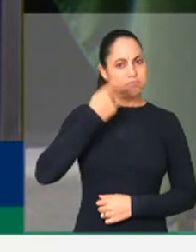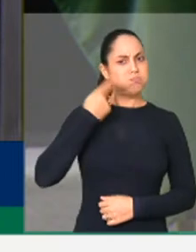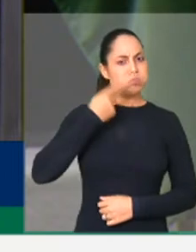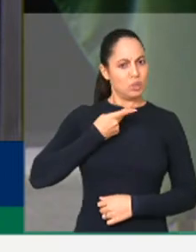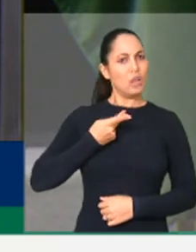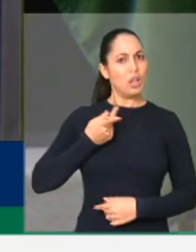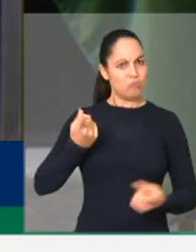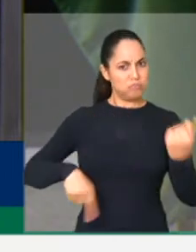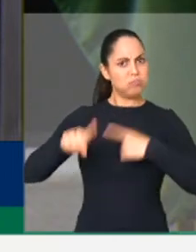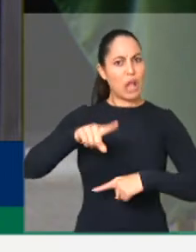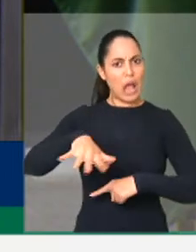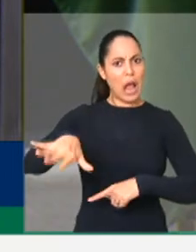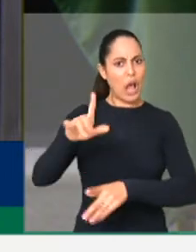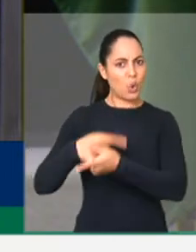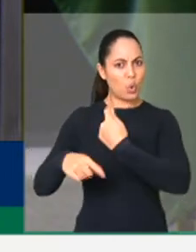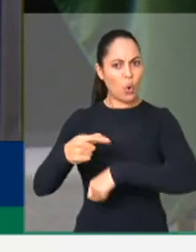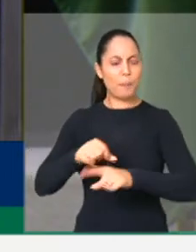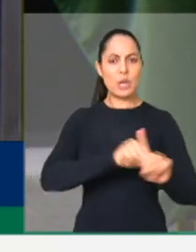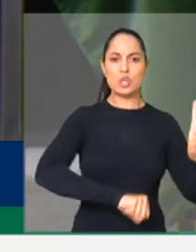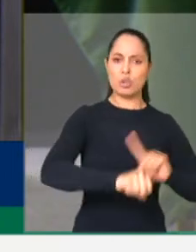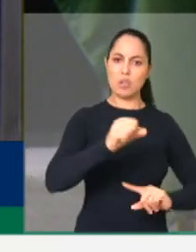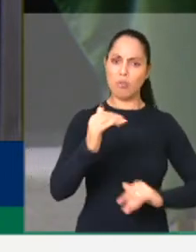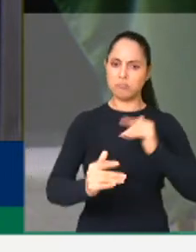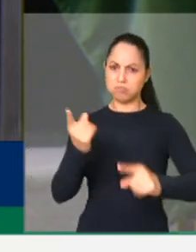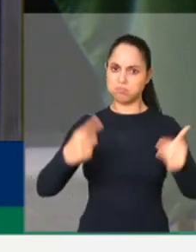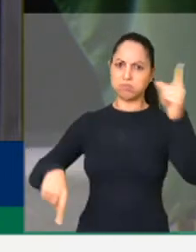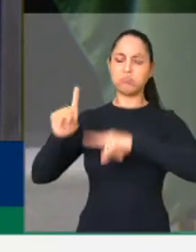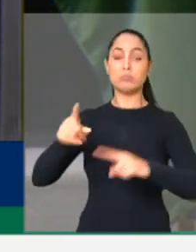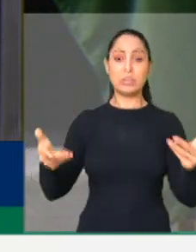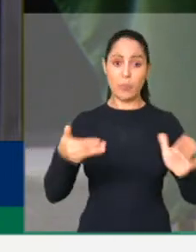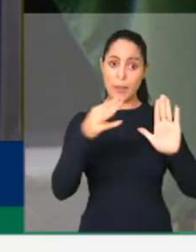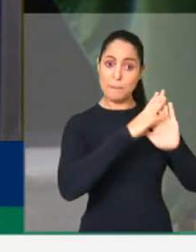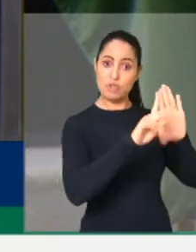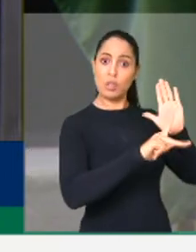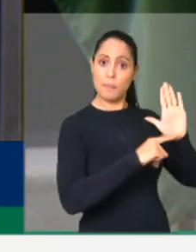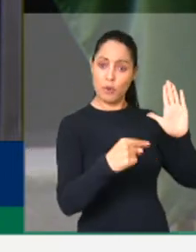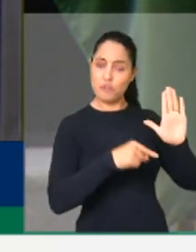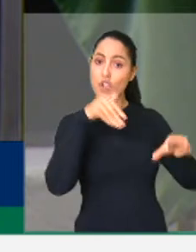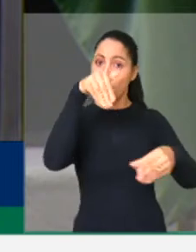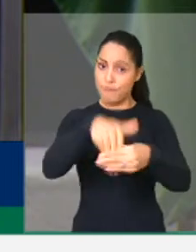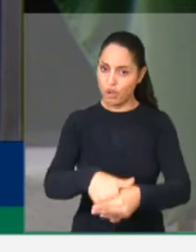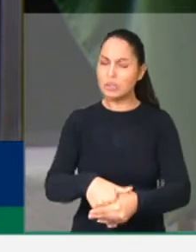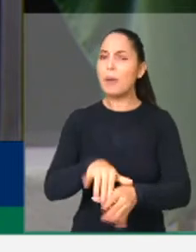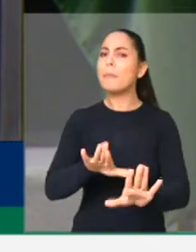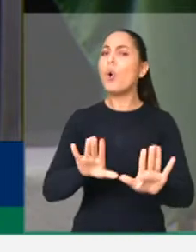GERAR EMPREGO E DAR DIGNIDADE AOS TRABALHADORES. OBRIGADO SR. PRESIDENTE ARTHUR LIRA POR TER ME INDICADO RELATOR DESSA MATÉRIA. -- [PRESIDENTE]: PASSA-SE